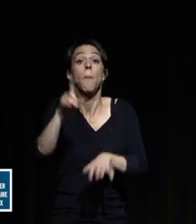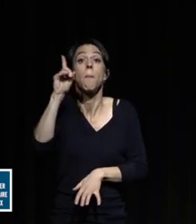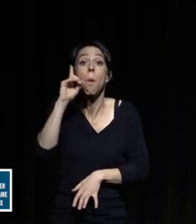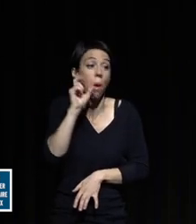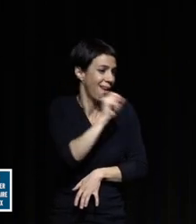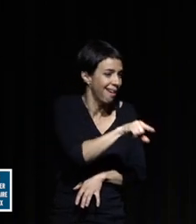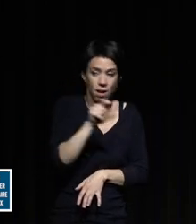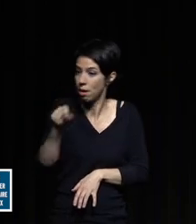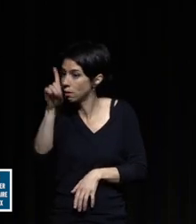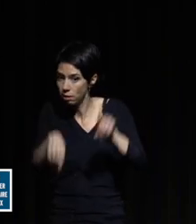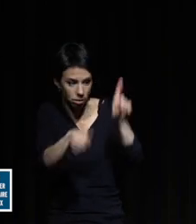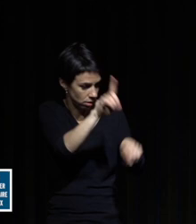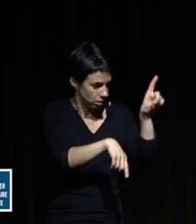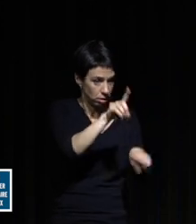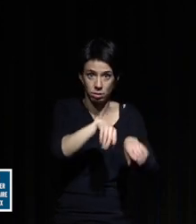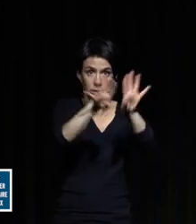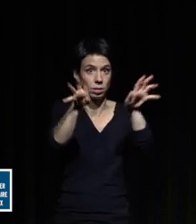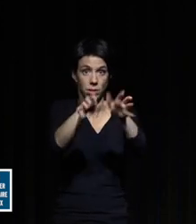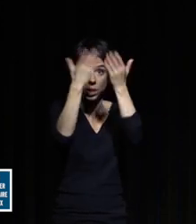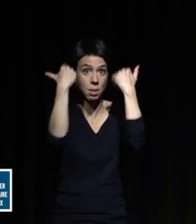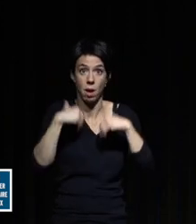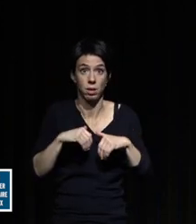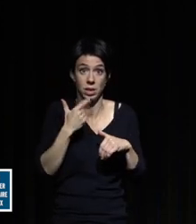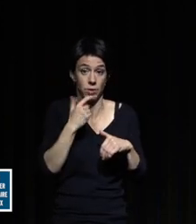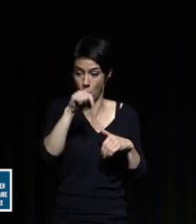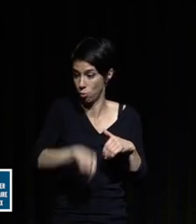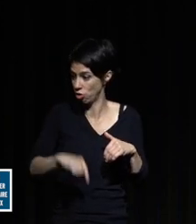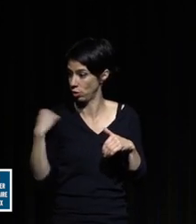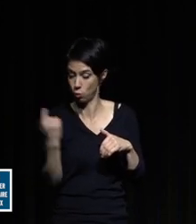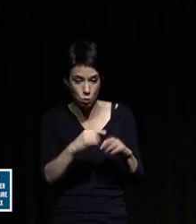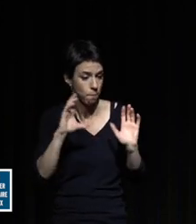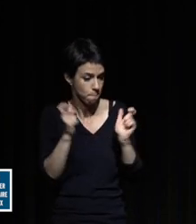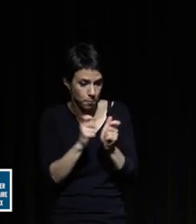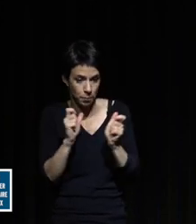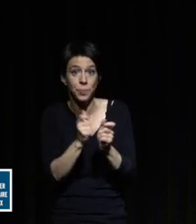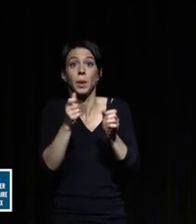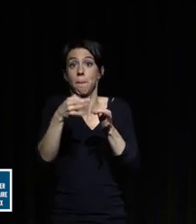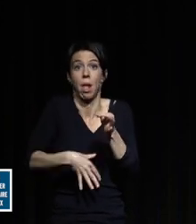prêt de le savoir donc on doit des pistes et dépister pour traiter mais pas forcément pour